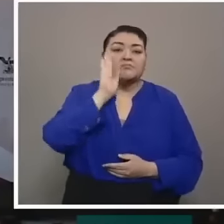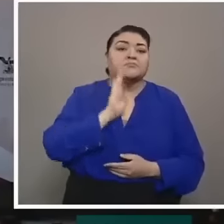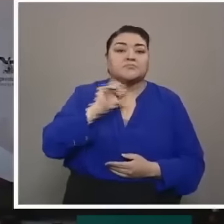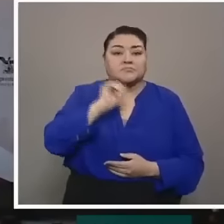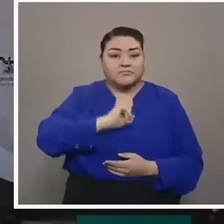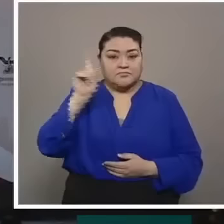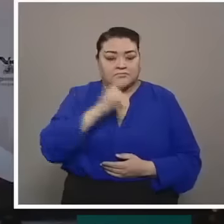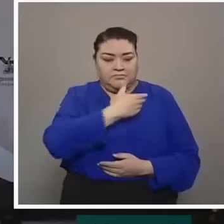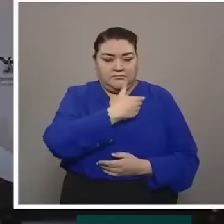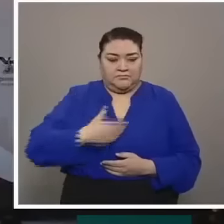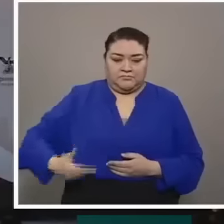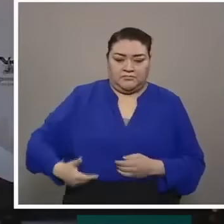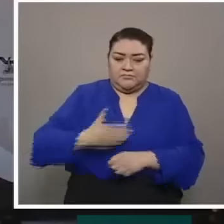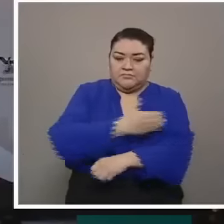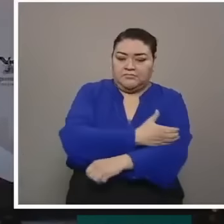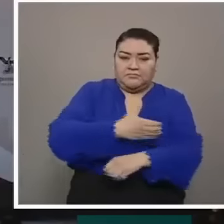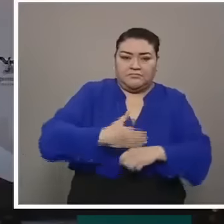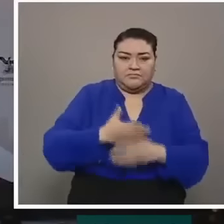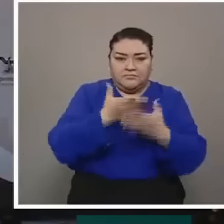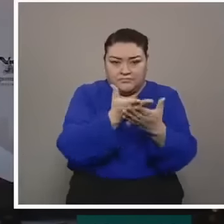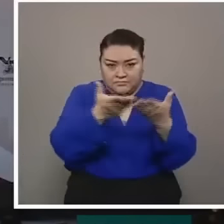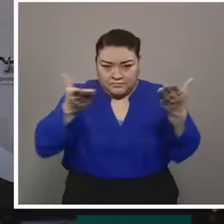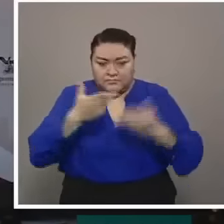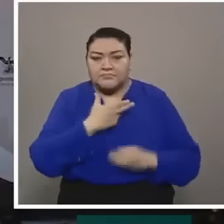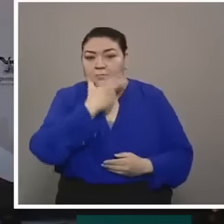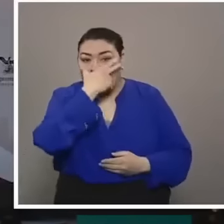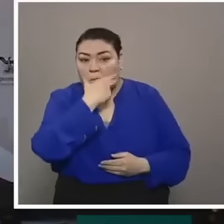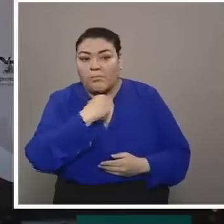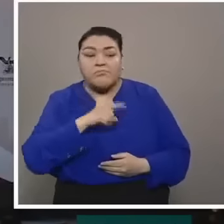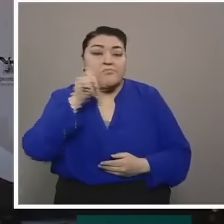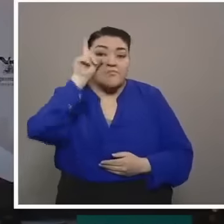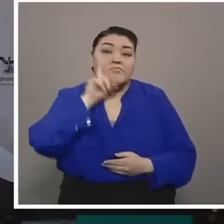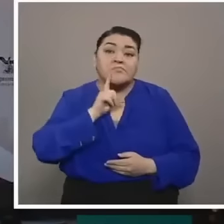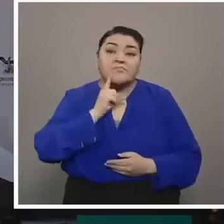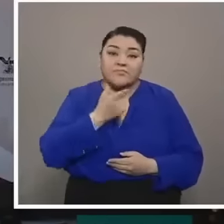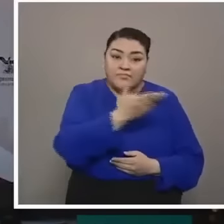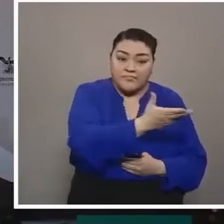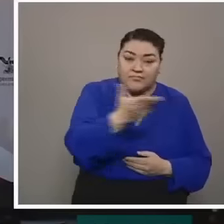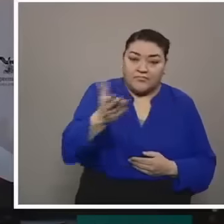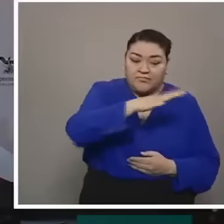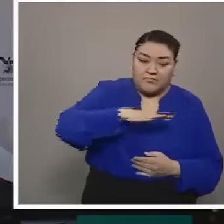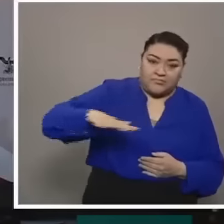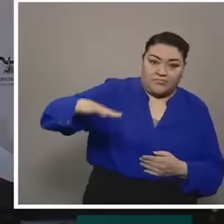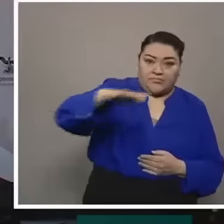compañeros, hombres y mujeres de la comunidad de la Candelaria, del municipio de San Cristóbal,